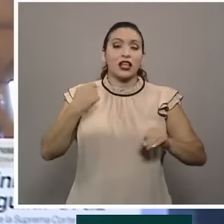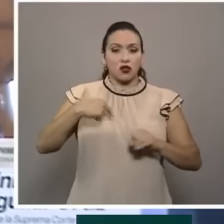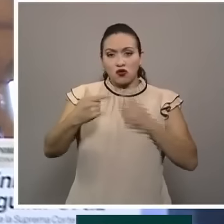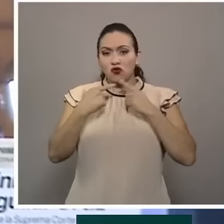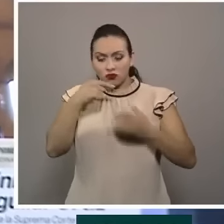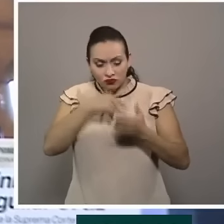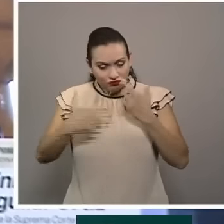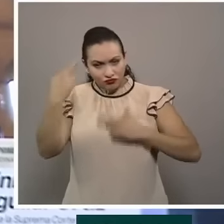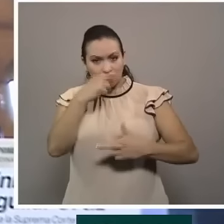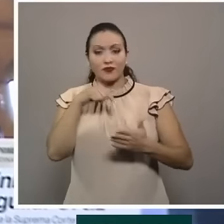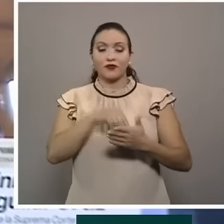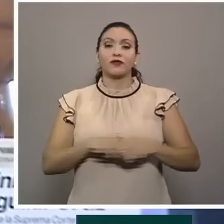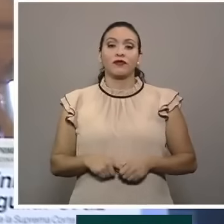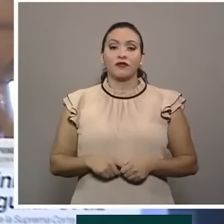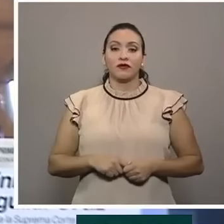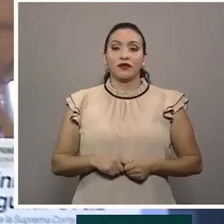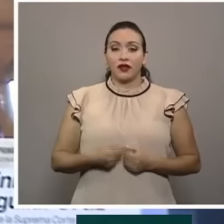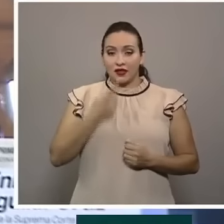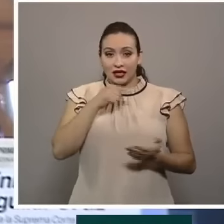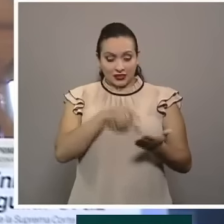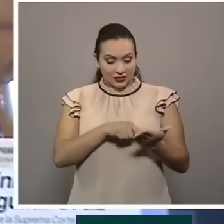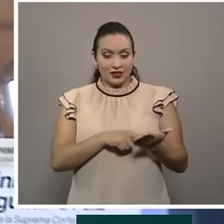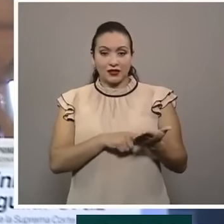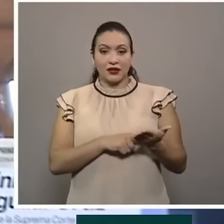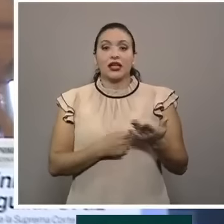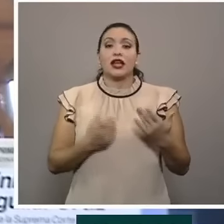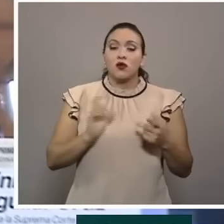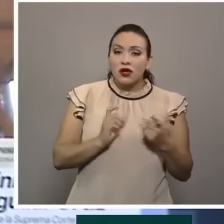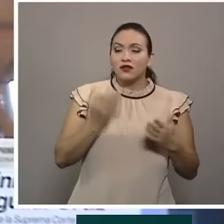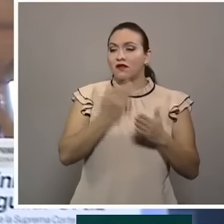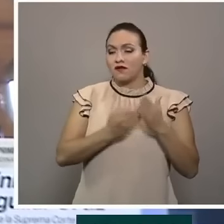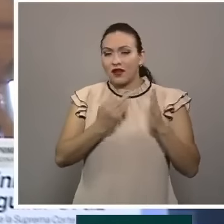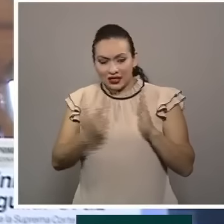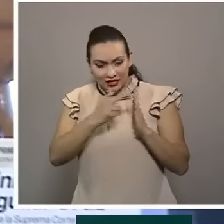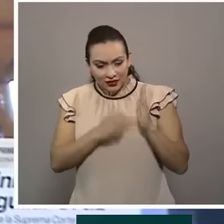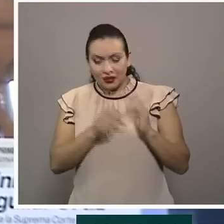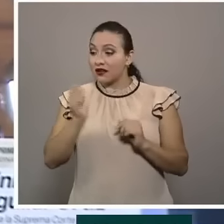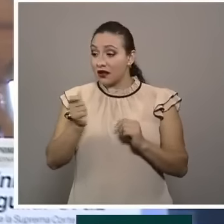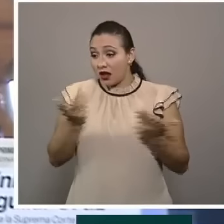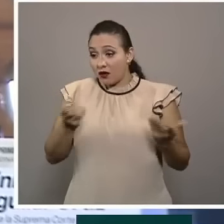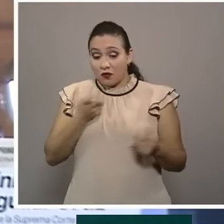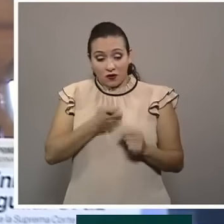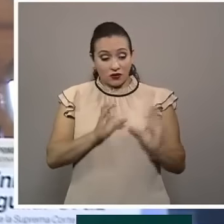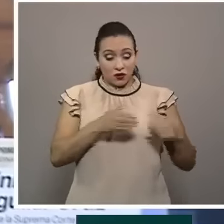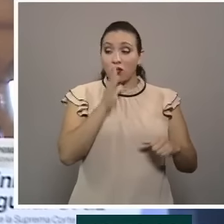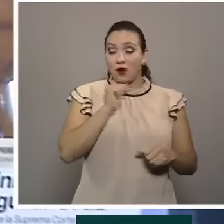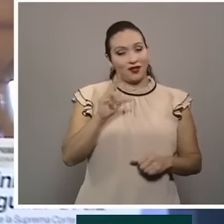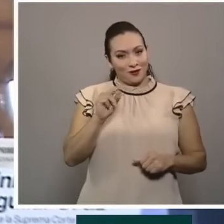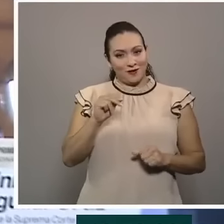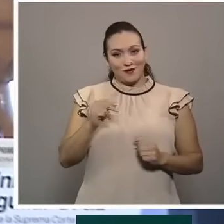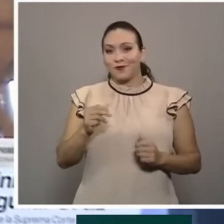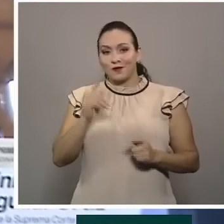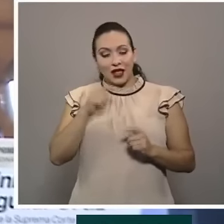Afirmar que la inexistencia de regulación no suspende la operatividad del derecho. La reforma